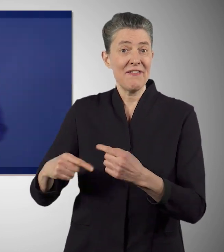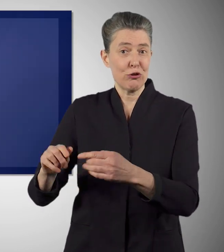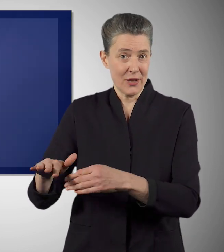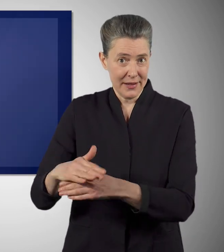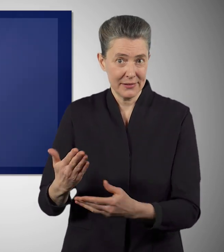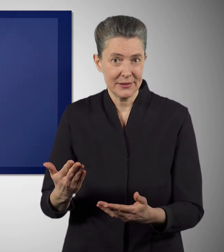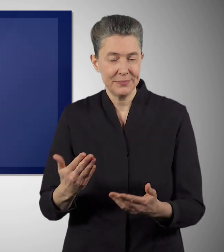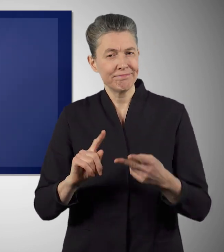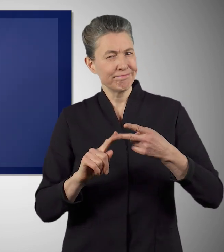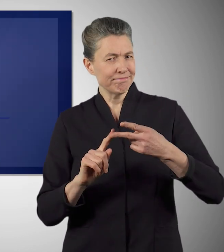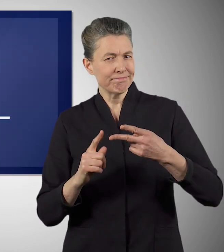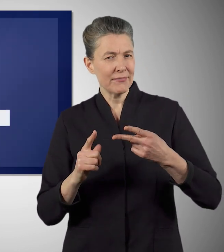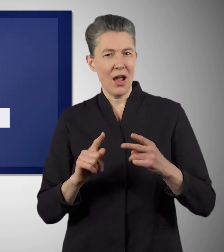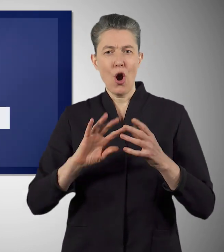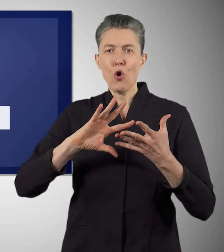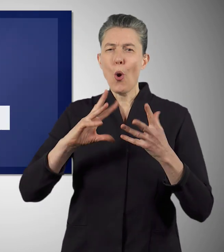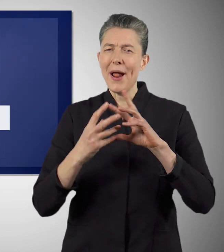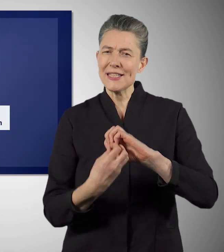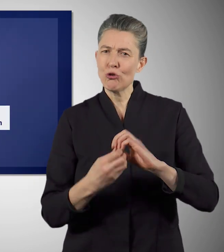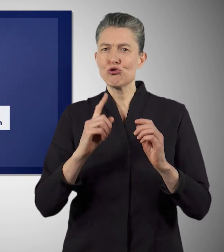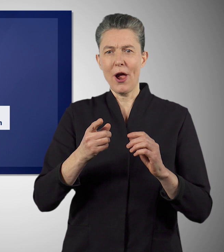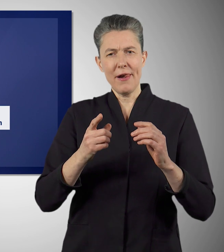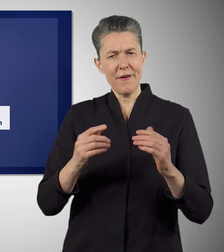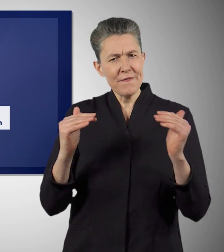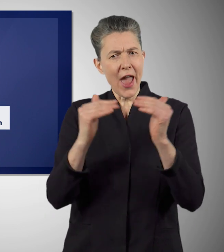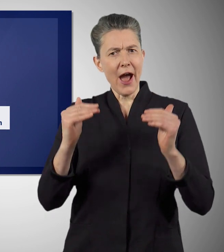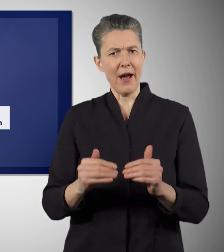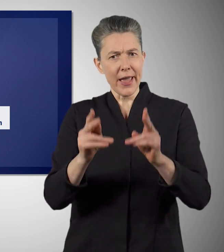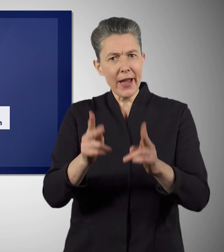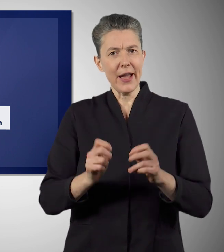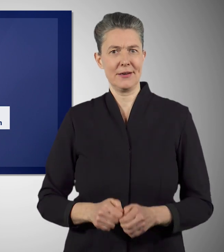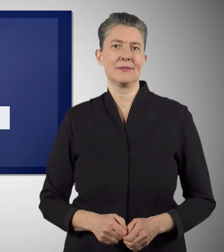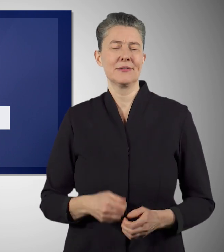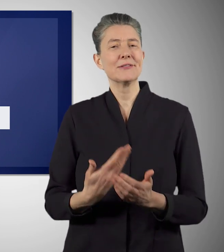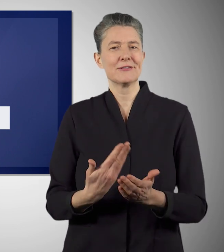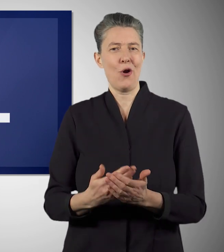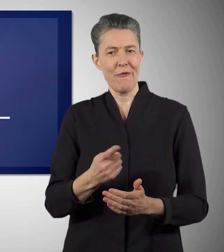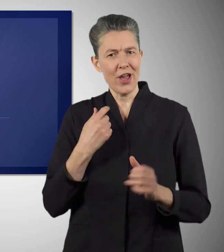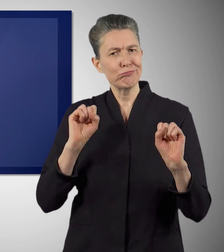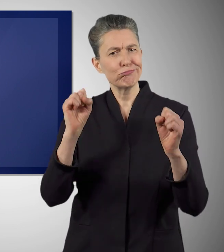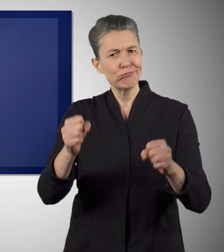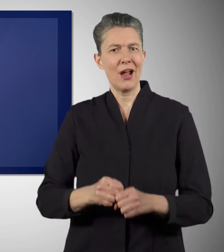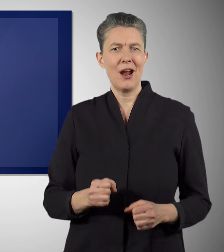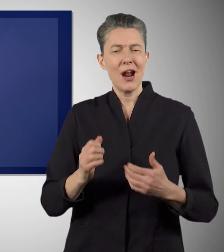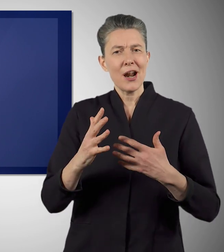Und das zweite ist: Die Globalisierung muss fair, sie muss gerecht laufen. Und deswegen kümmern wir uns um nachhaltige Lieferketten,